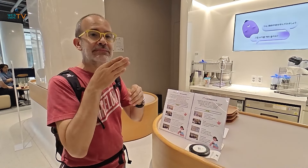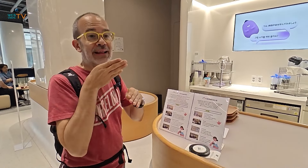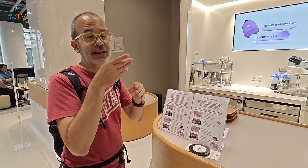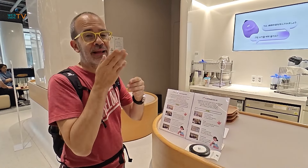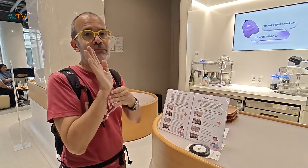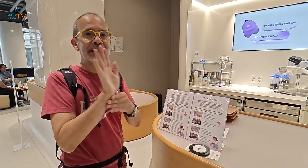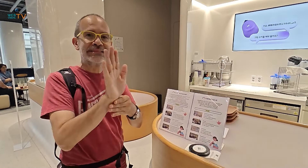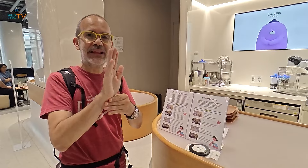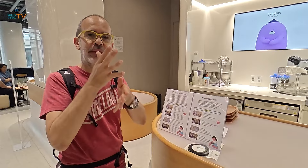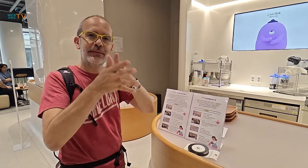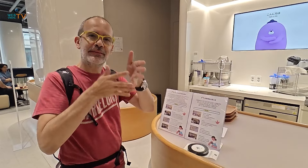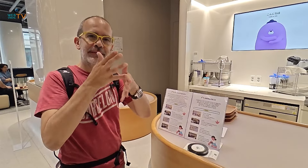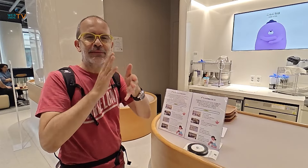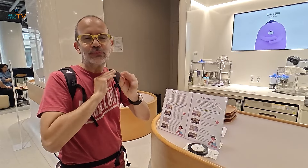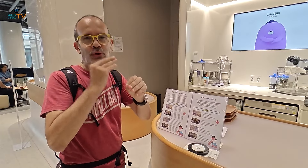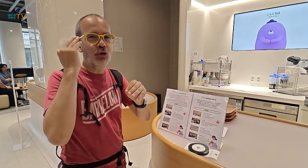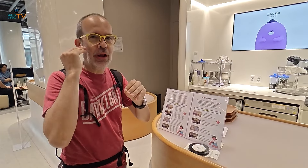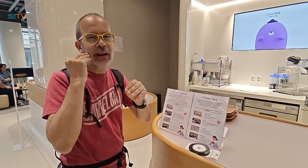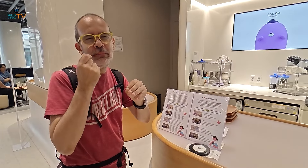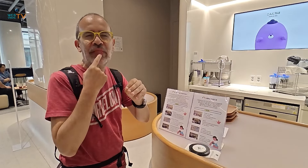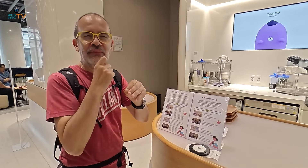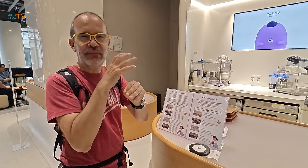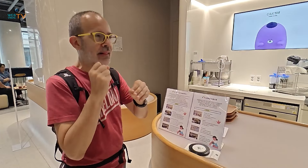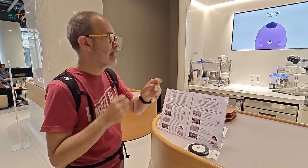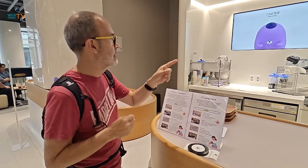Hay una pequeña presentación en lengua de signos coreana (KSL), aunque es un poco difícil de entender